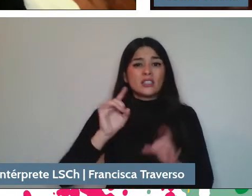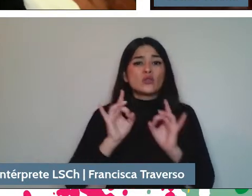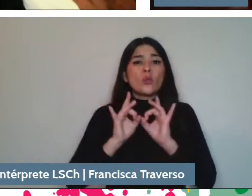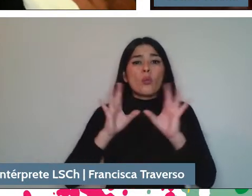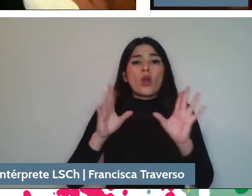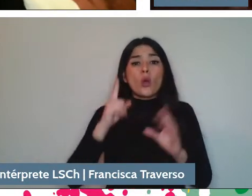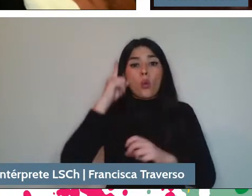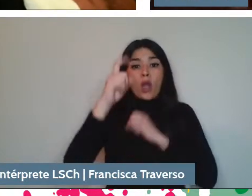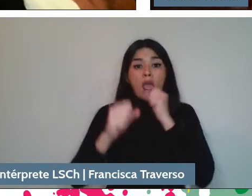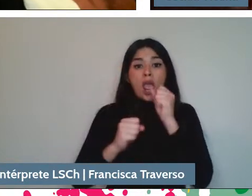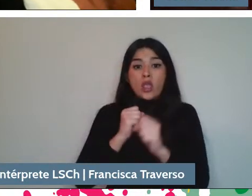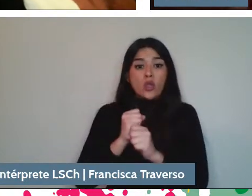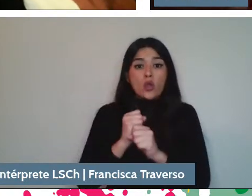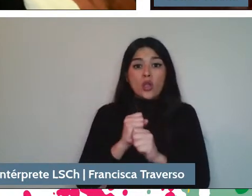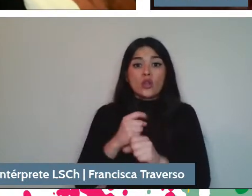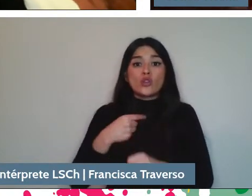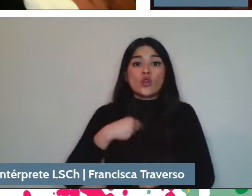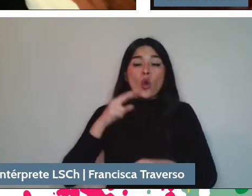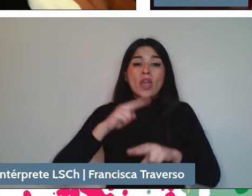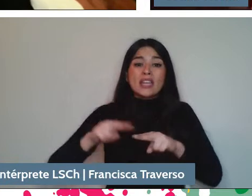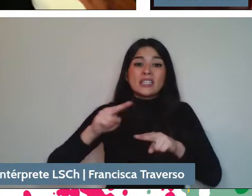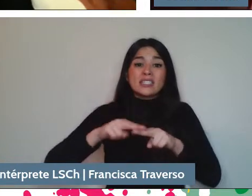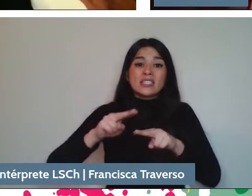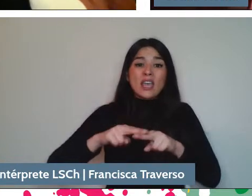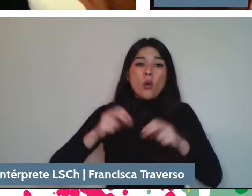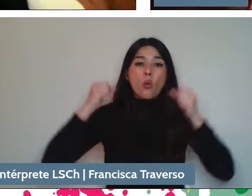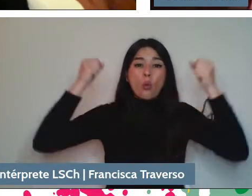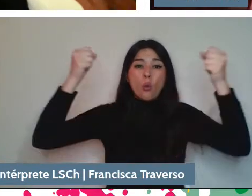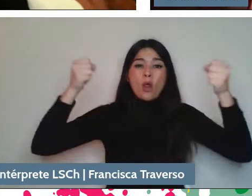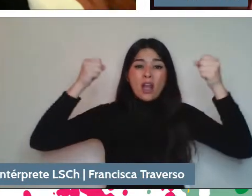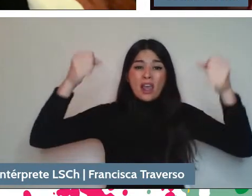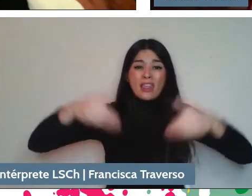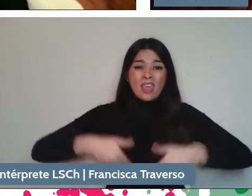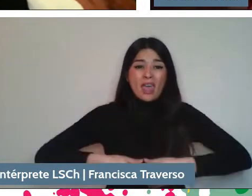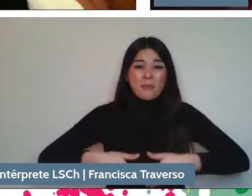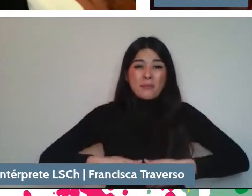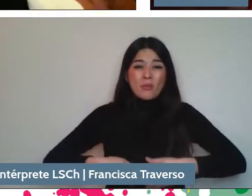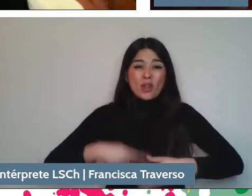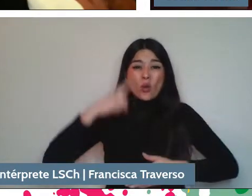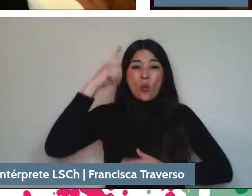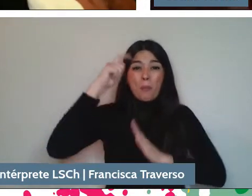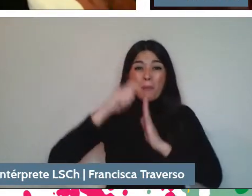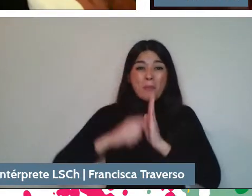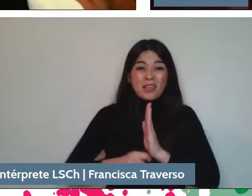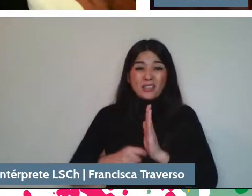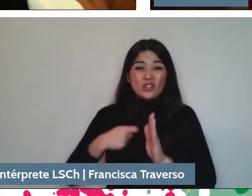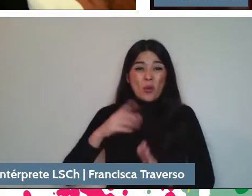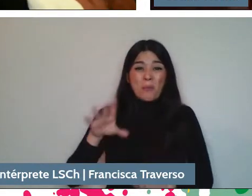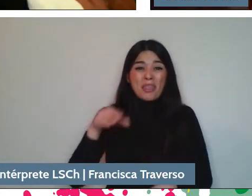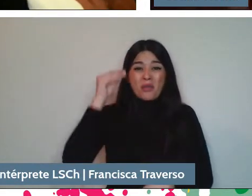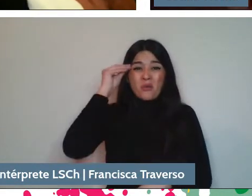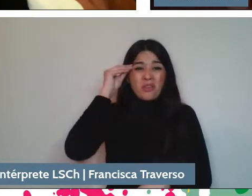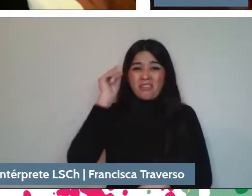y hice una huelga de hambre para poder volver a Chile porque al cabo de como un mes ya me di cuenta que acá no había caso y tenía yo que volver.